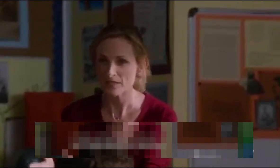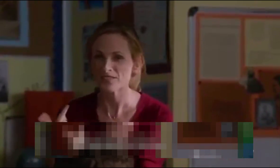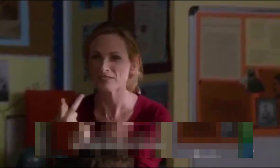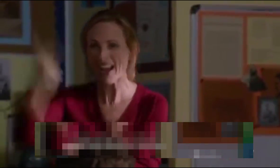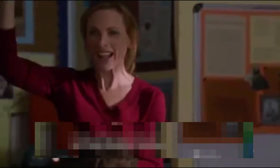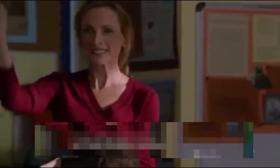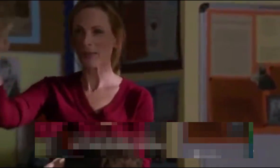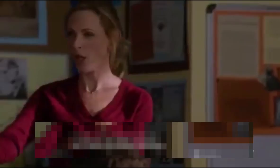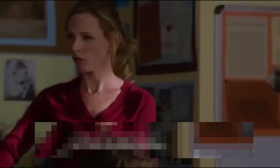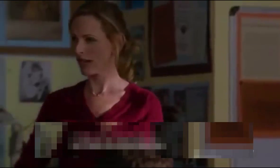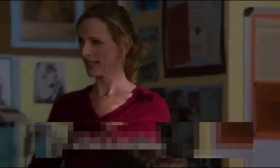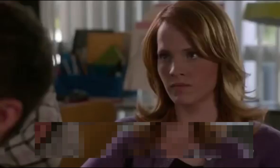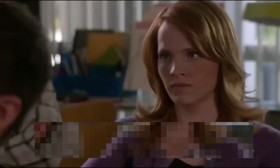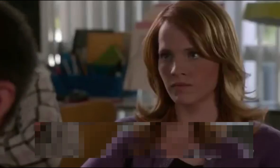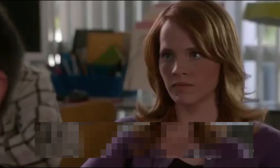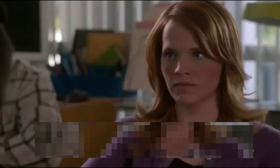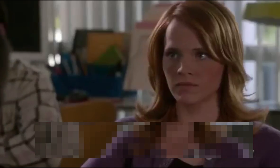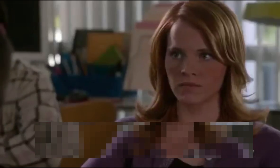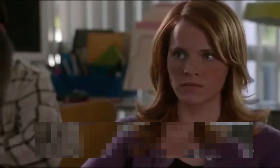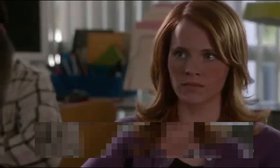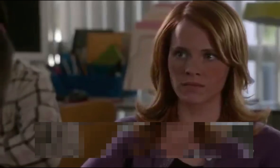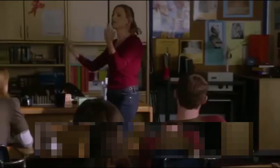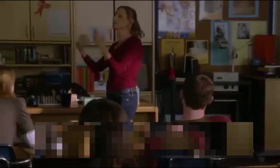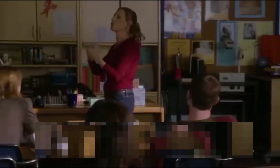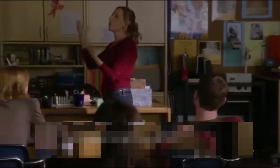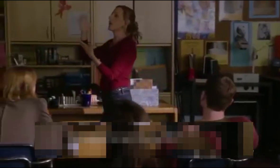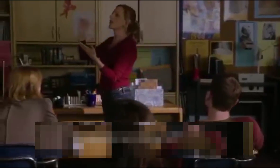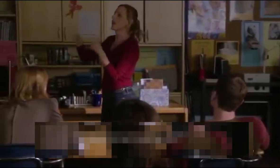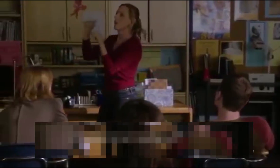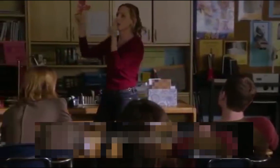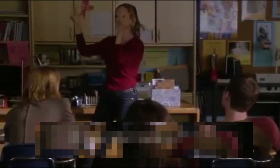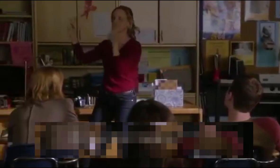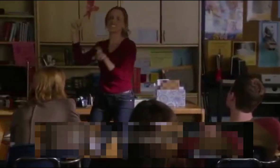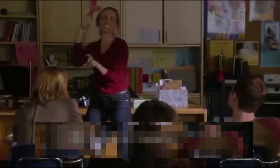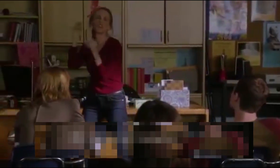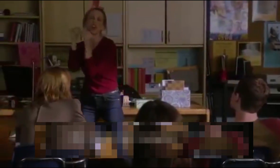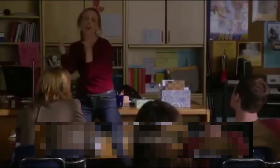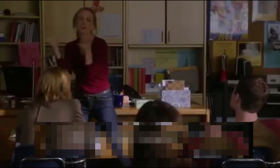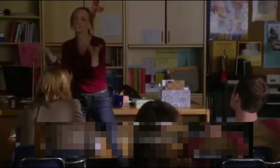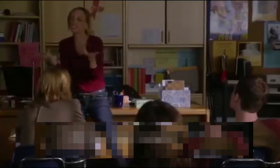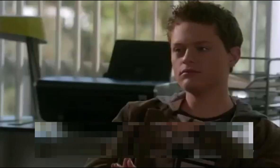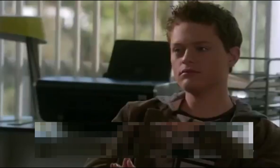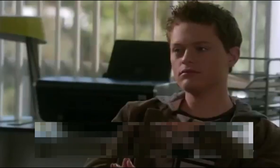und hat schon bei etwas versagt? Was hat es mit dem Begriff "Hörverlust"auf sich?